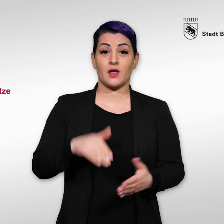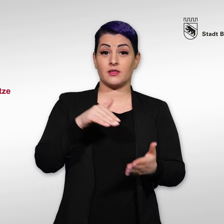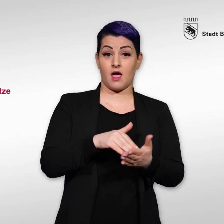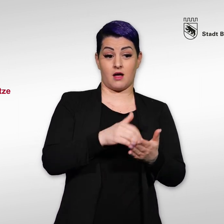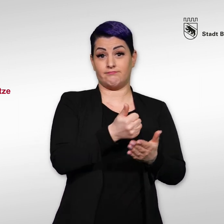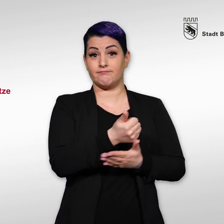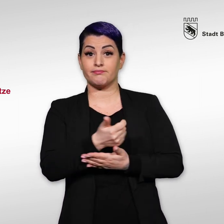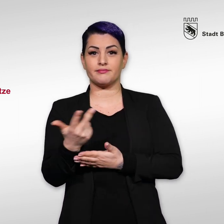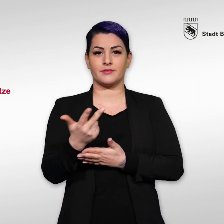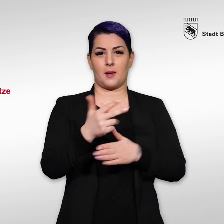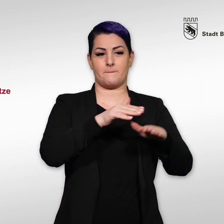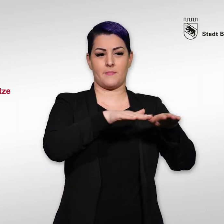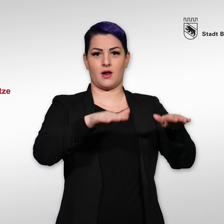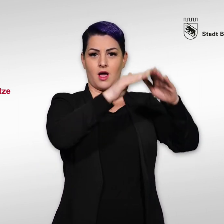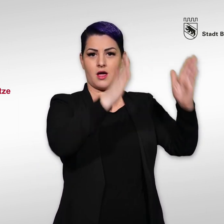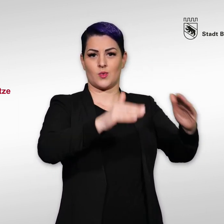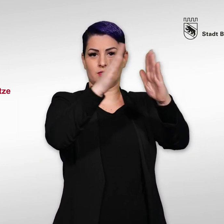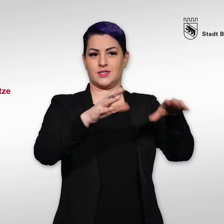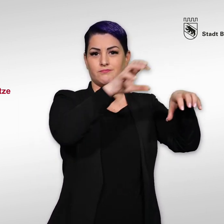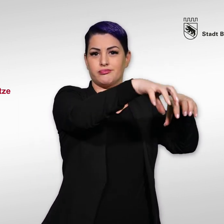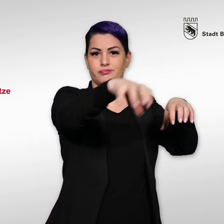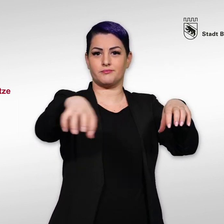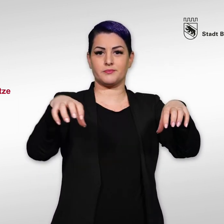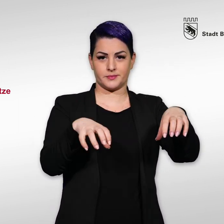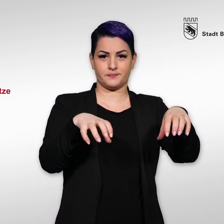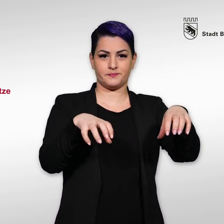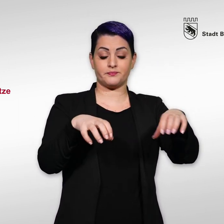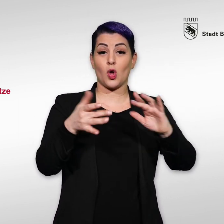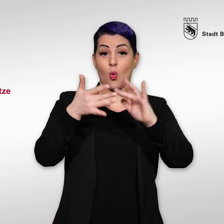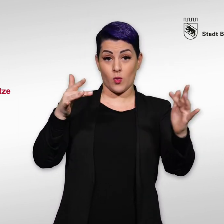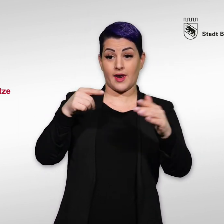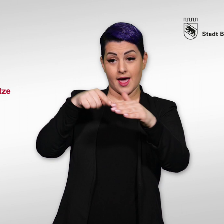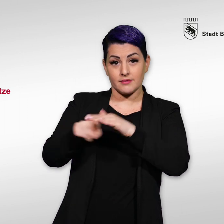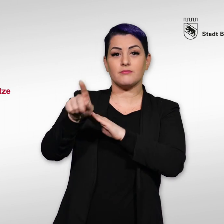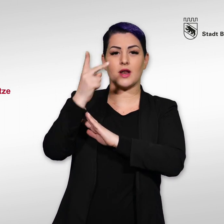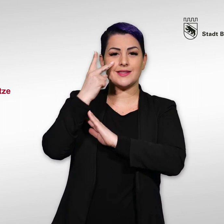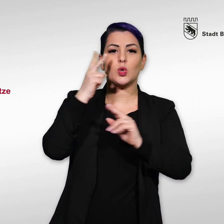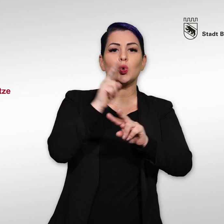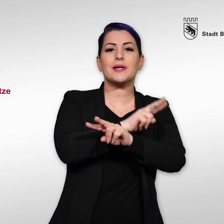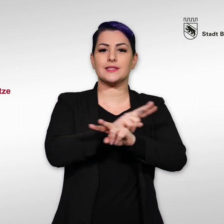Es gibt mehrere Parkhäuser. Eine Übersicht ist online zu finden.